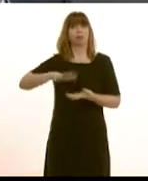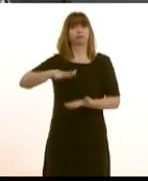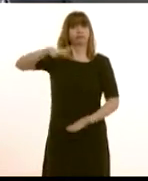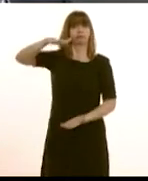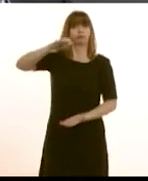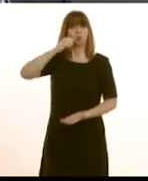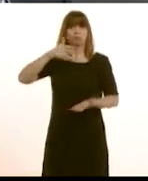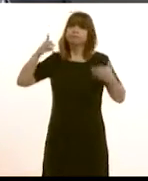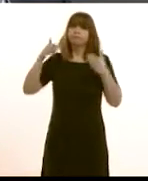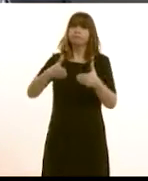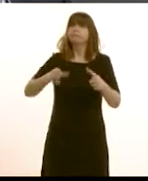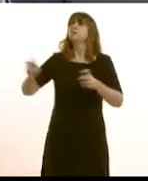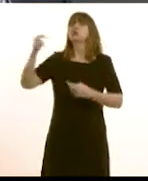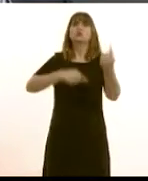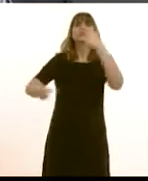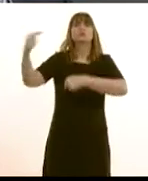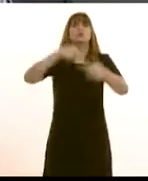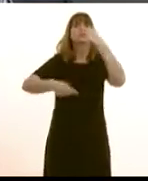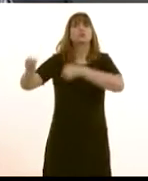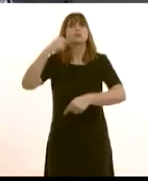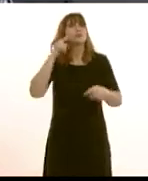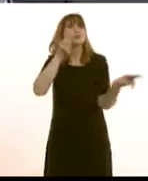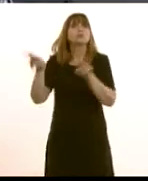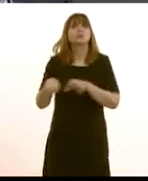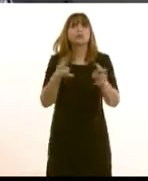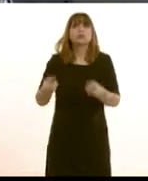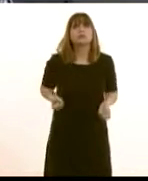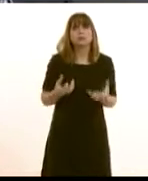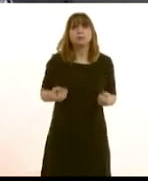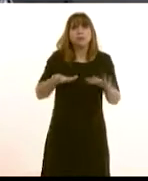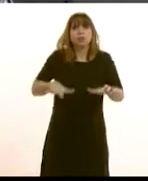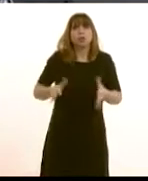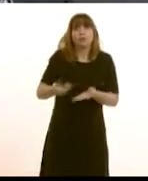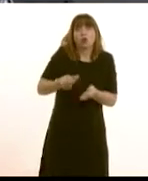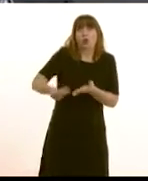fel un o gynheiliaid ein heconomi, yn enwedig yn yr ardaloedd gwledig. Beth ydych chiín